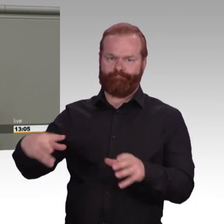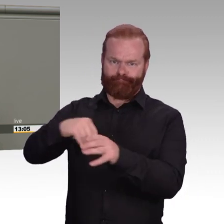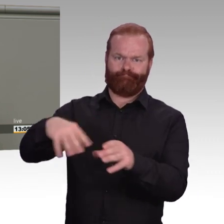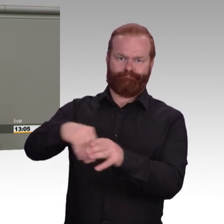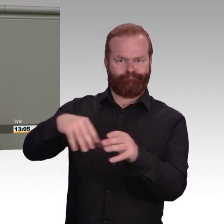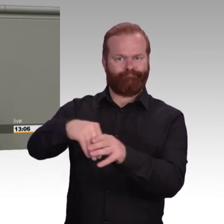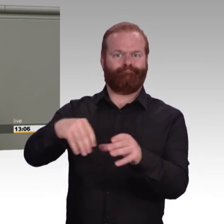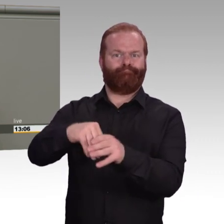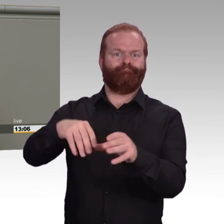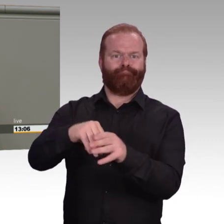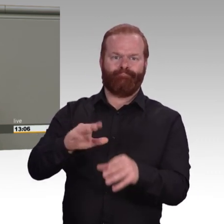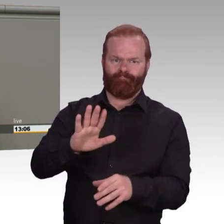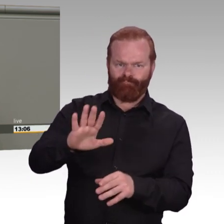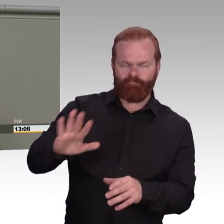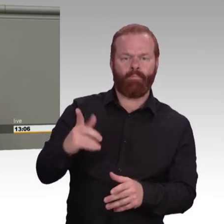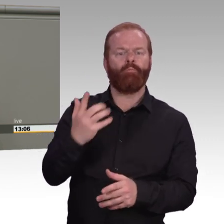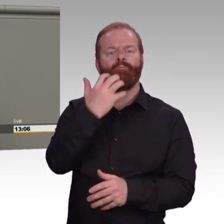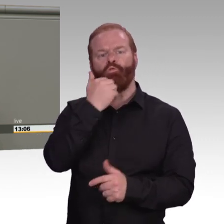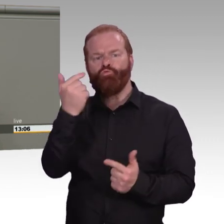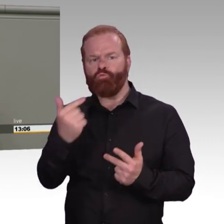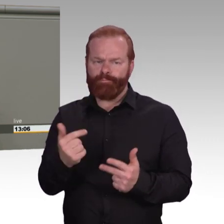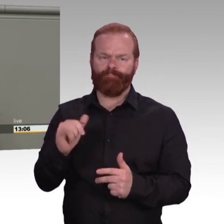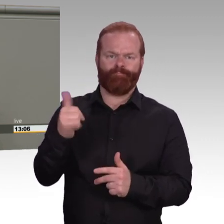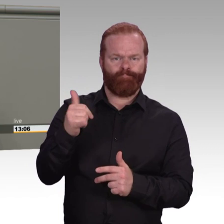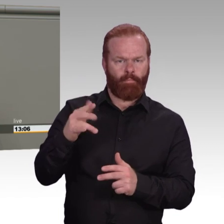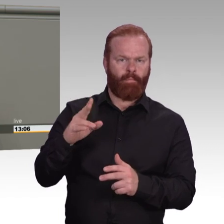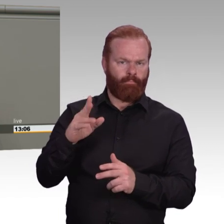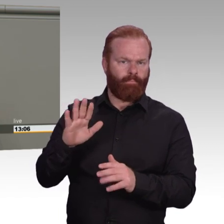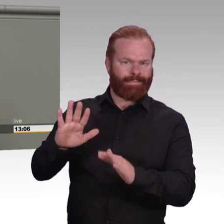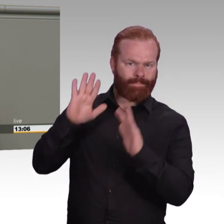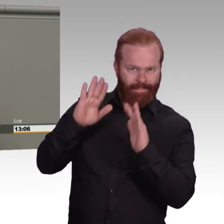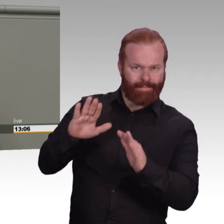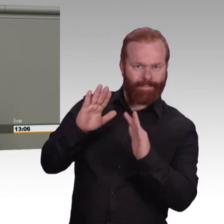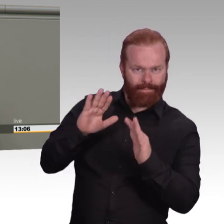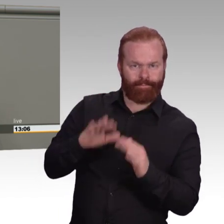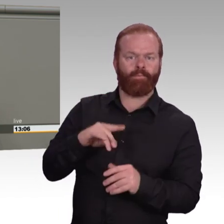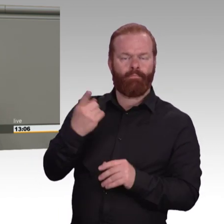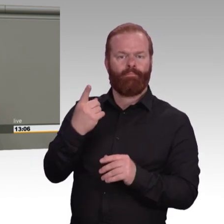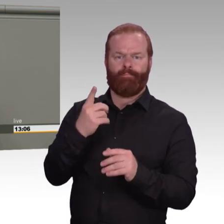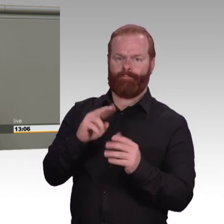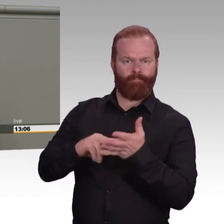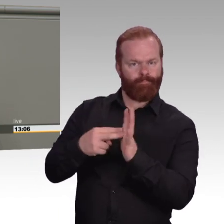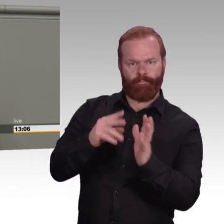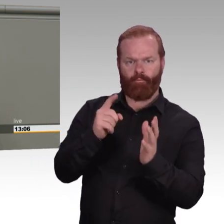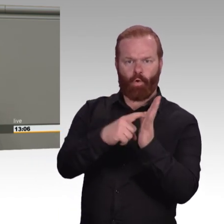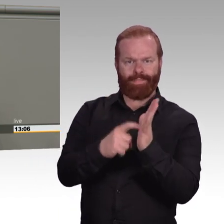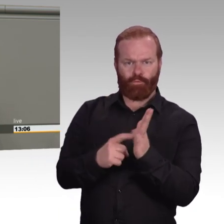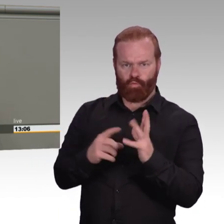die ihre Rechte auch kennen und ihre Rechte wahrnehmen können. Unser grüner Gesetzentwurf will Kinder stark machen.